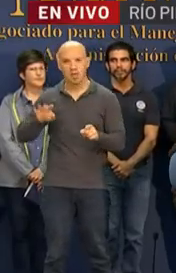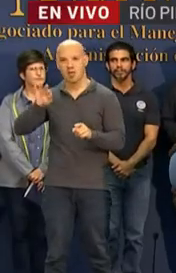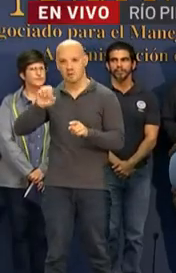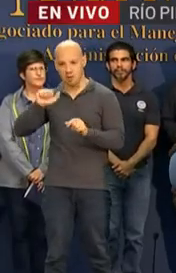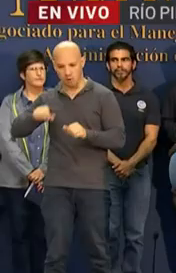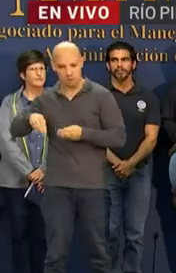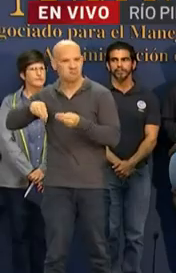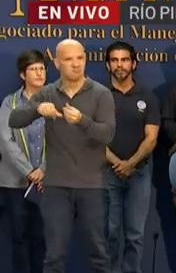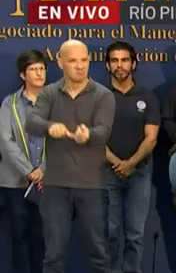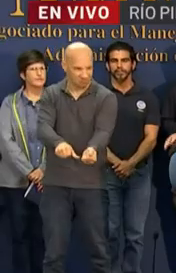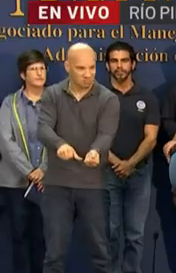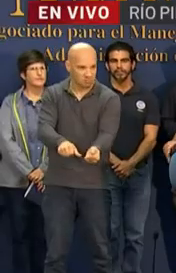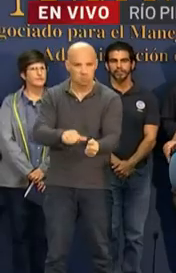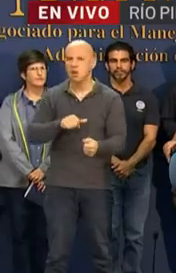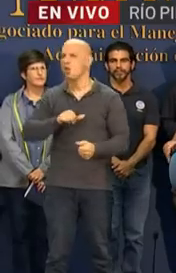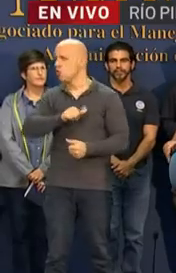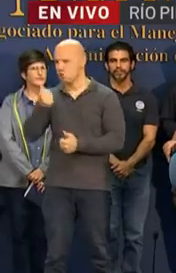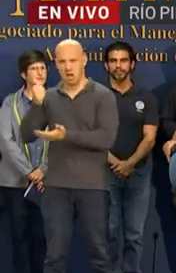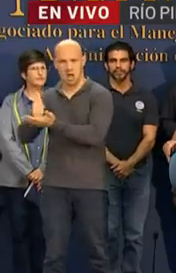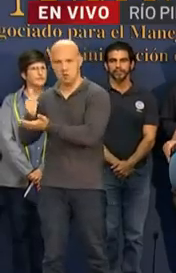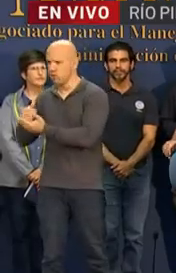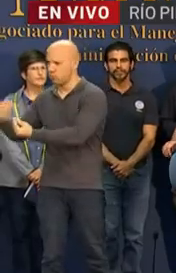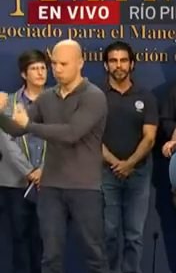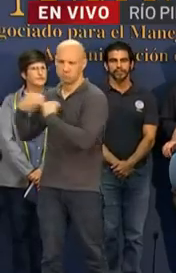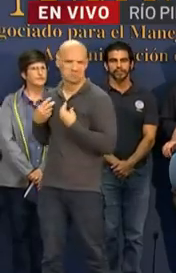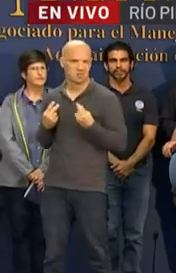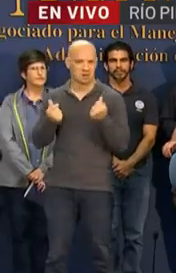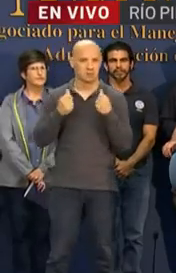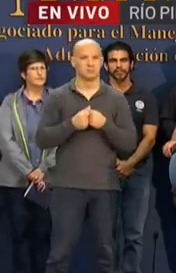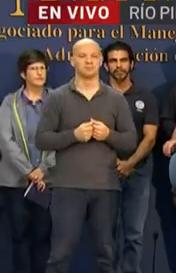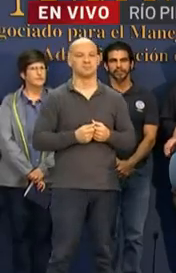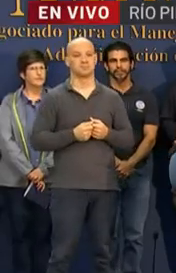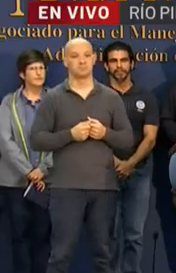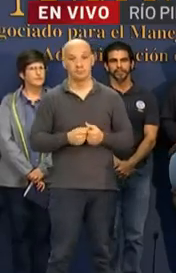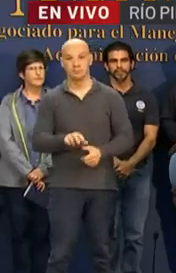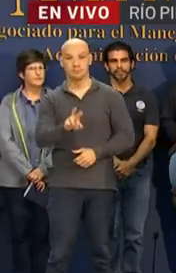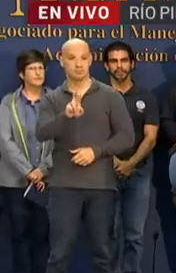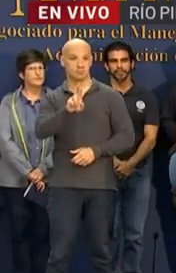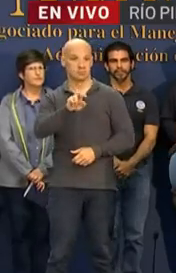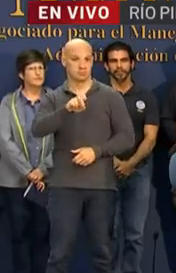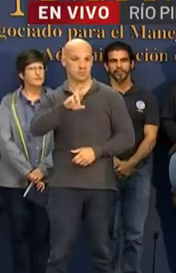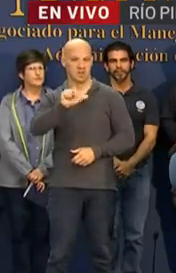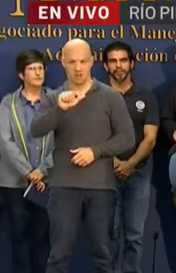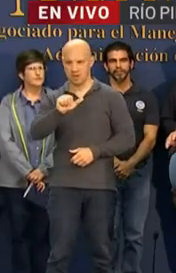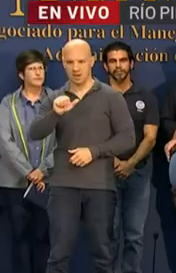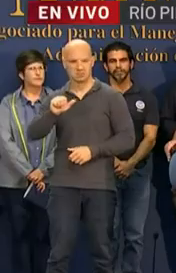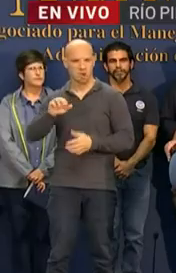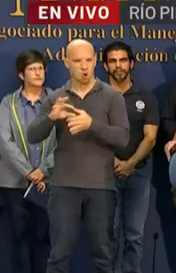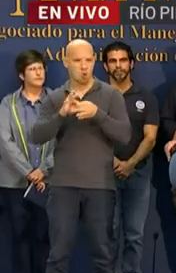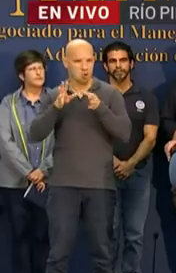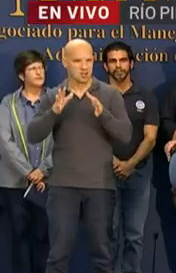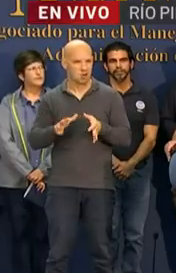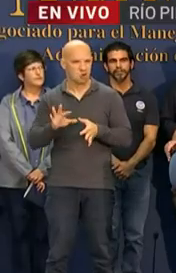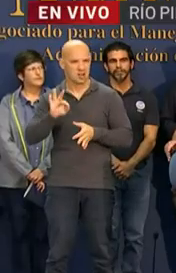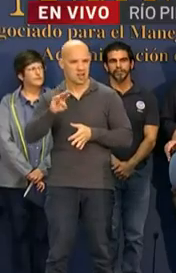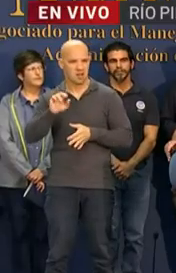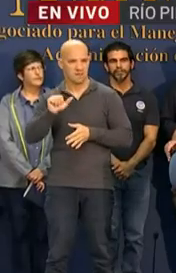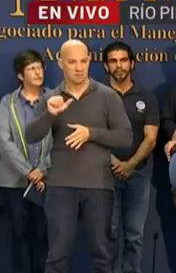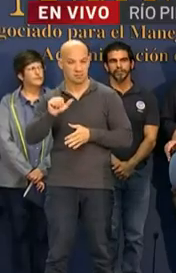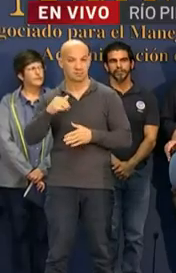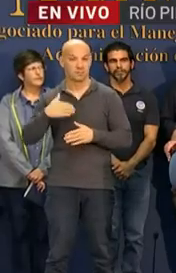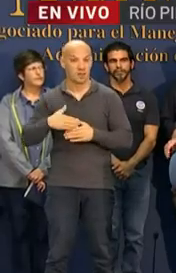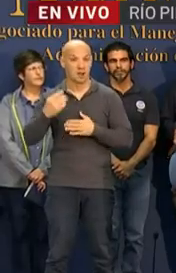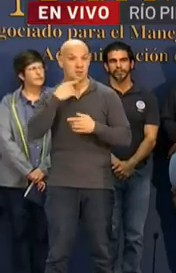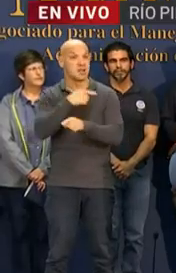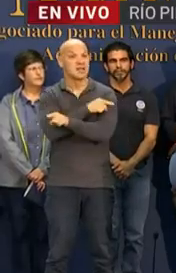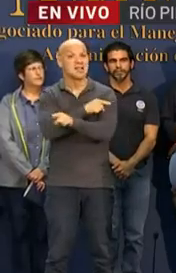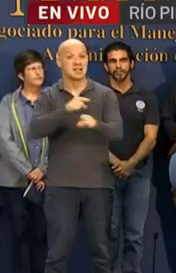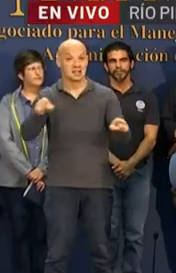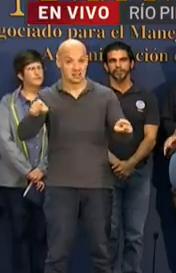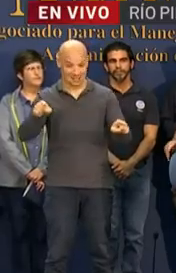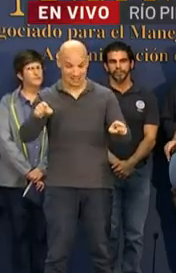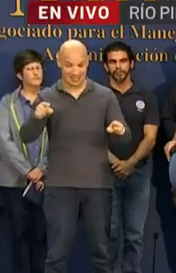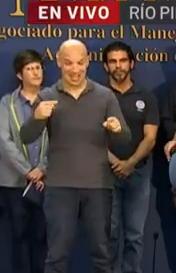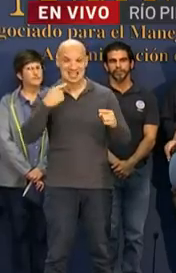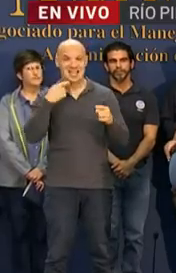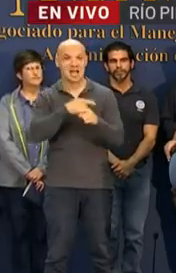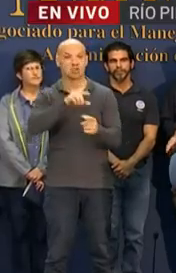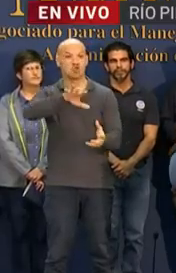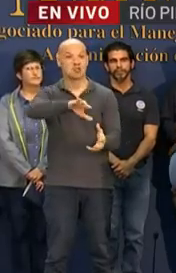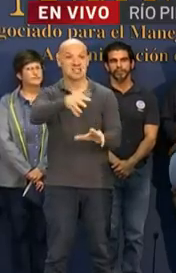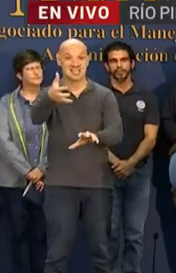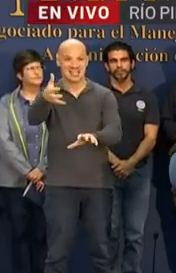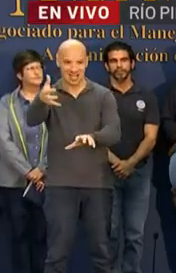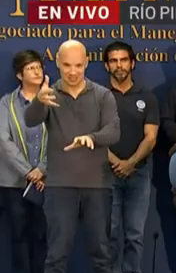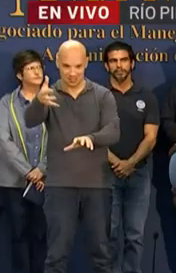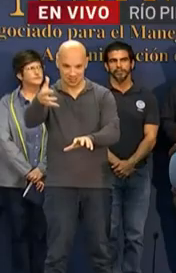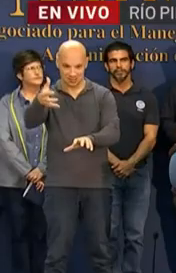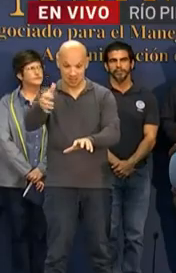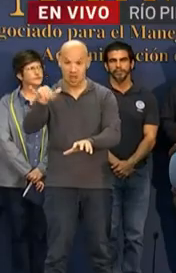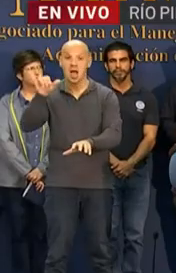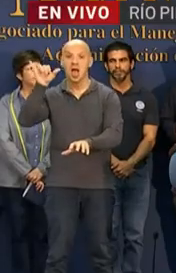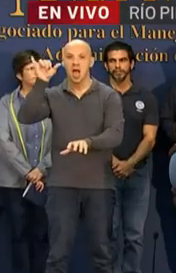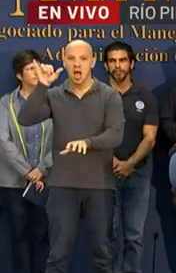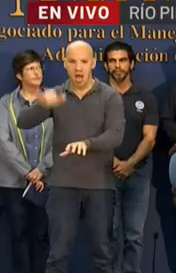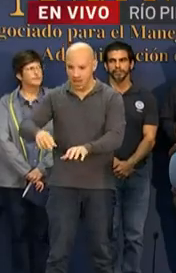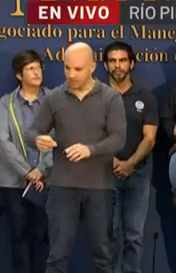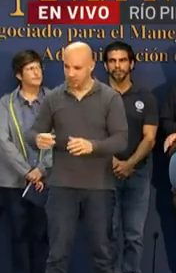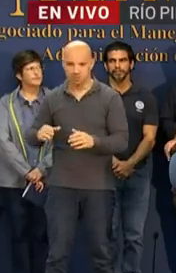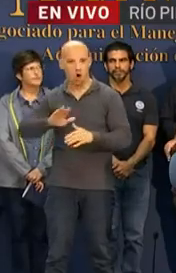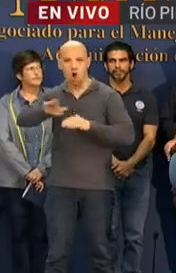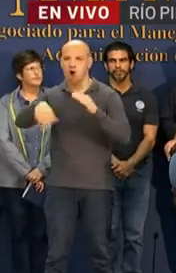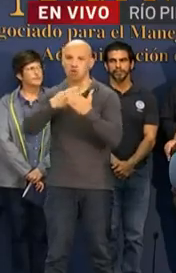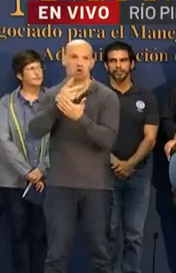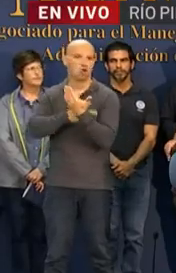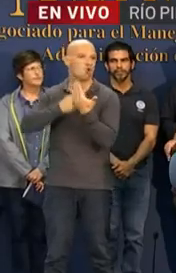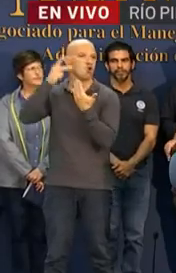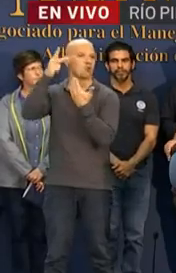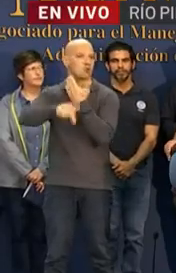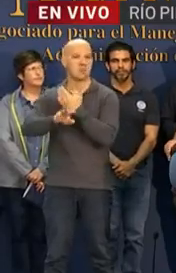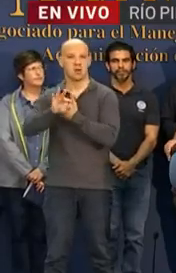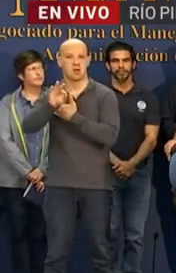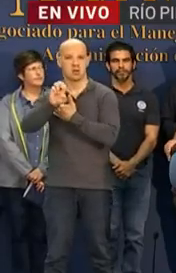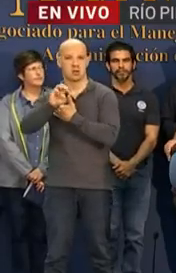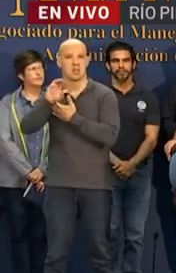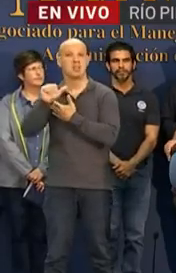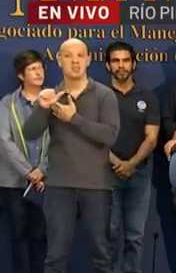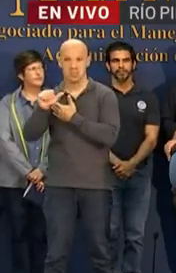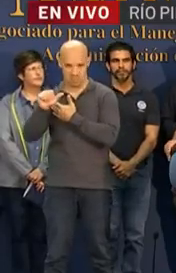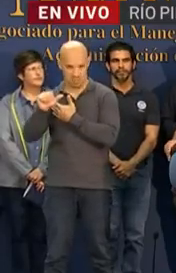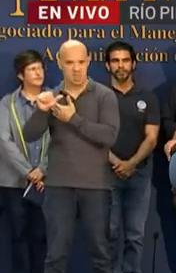A TRABAJANDO LOS 1: